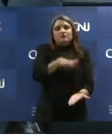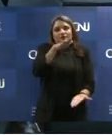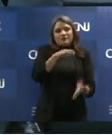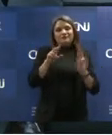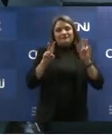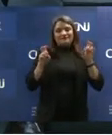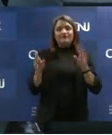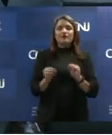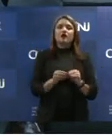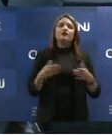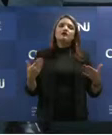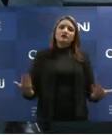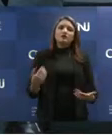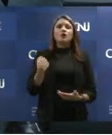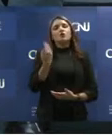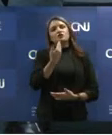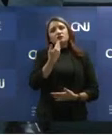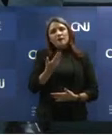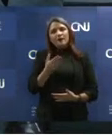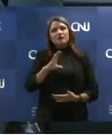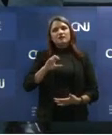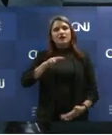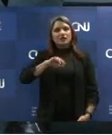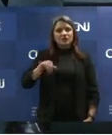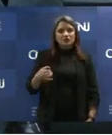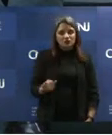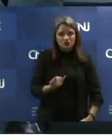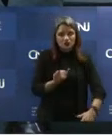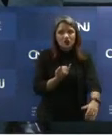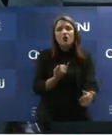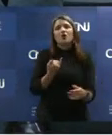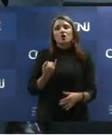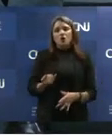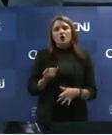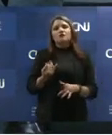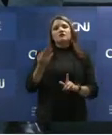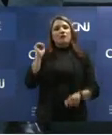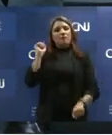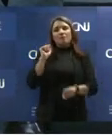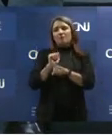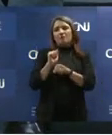nesta tarde a espada que pende sobre a cabeça da magistrada. Muito obrigada